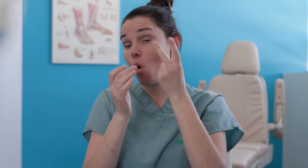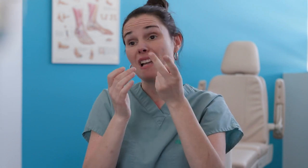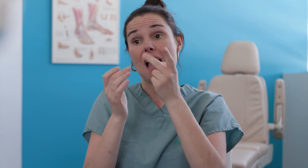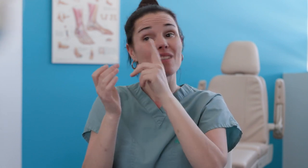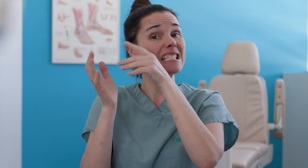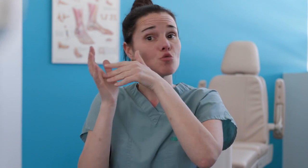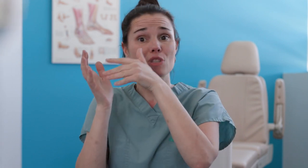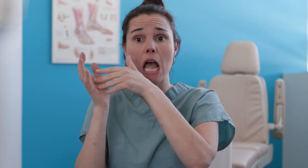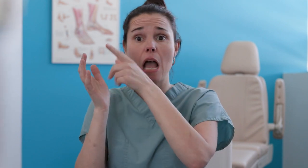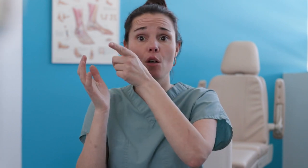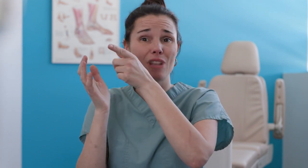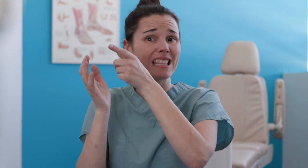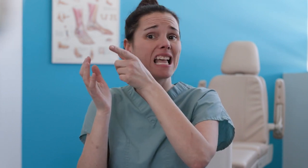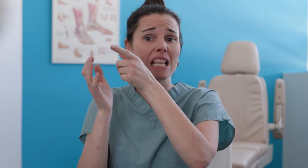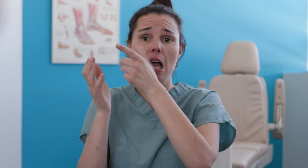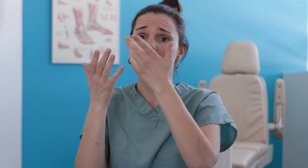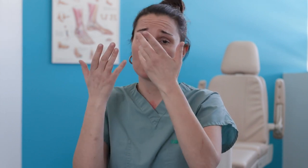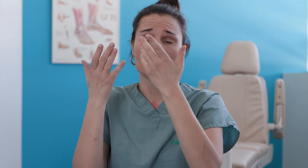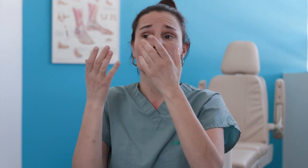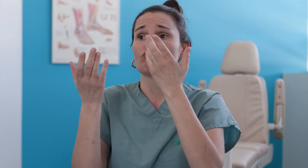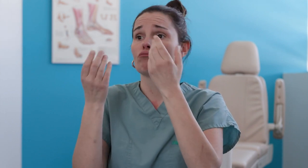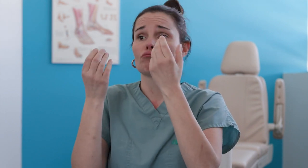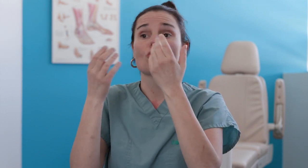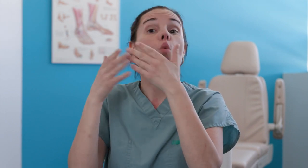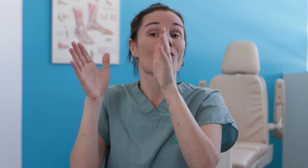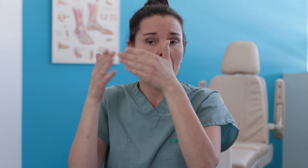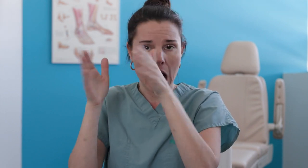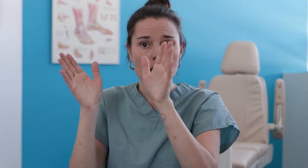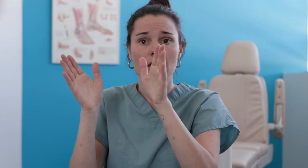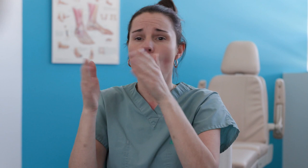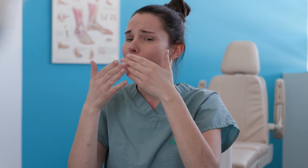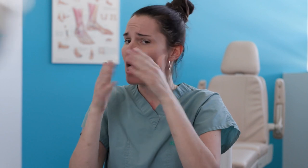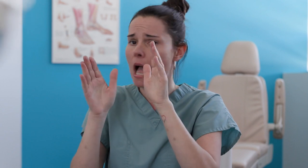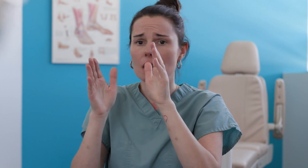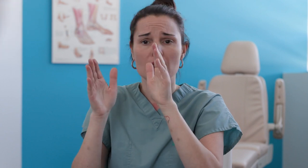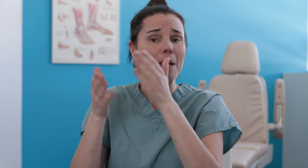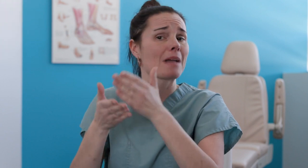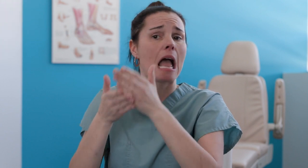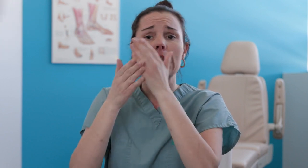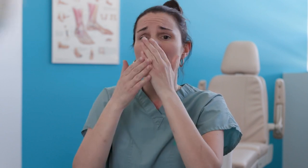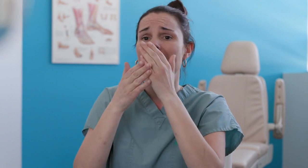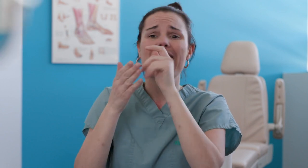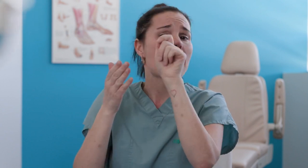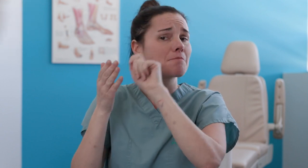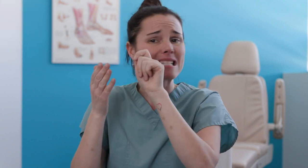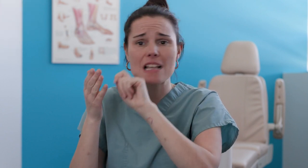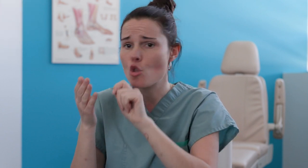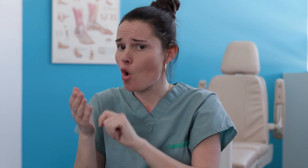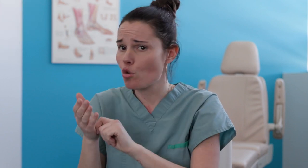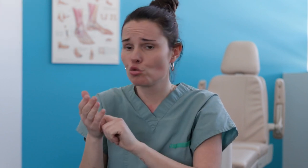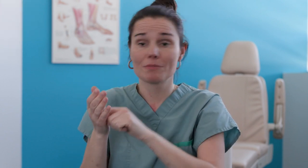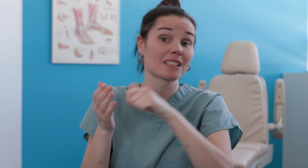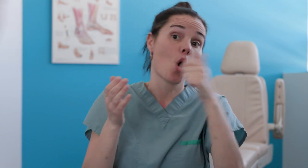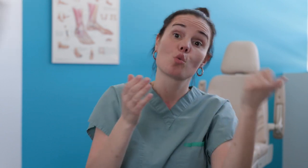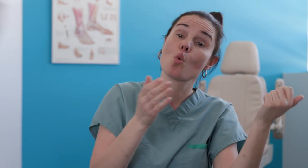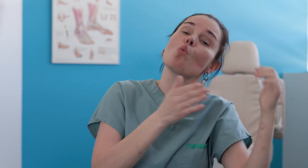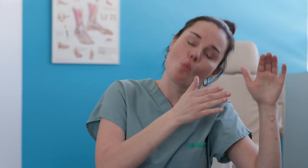Je voyais qu'il avait des étudiants qui étaient ouverts, prêts à m'aider, prendre des notes pour moi,